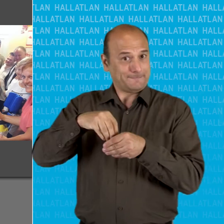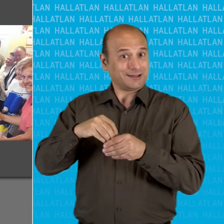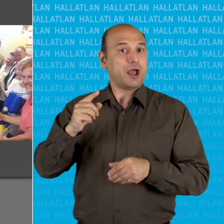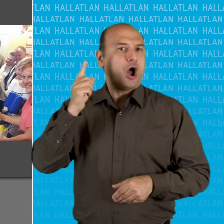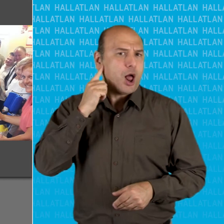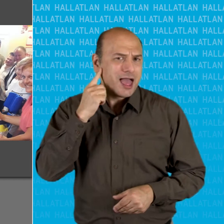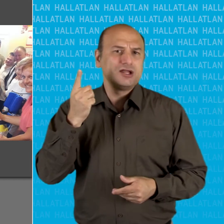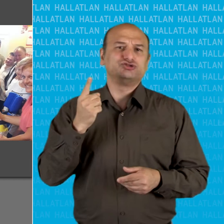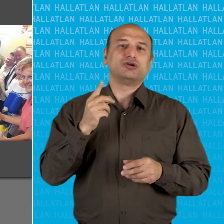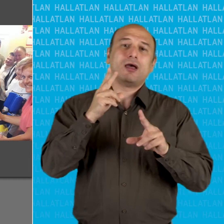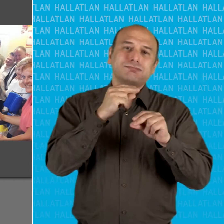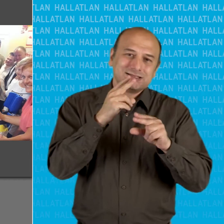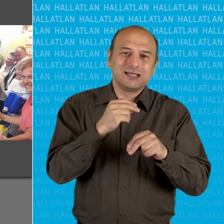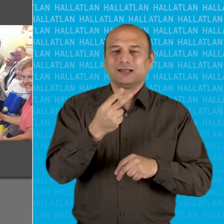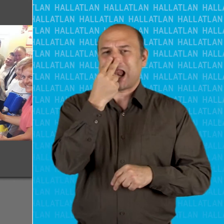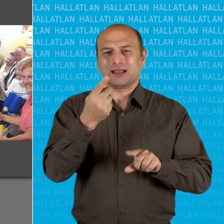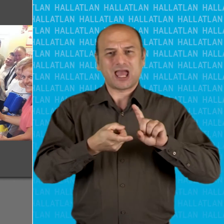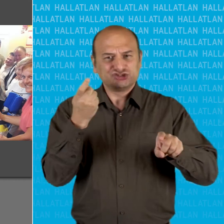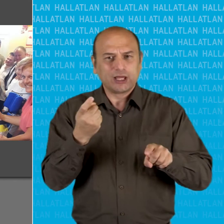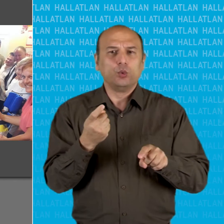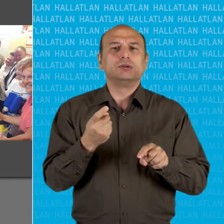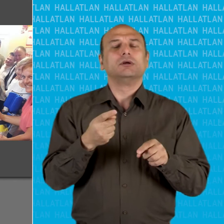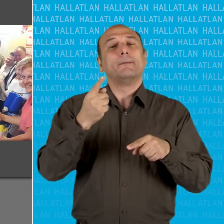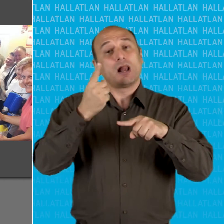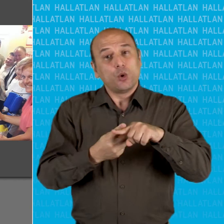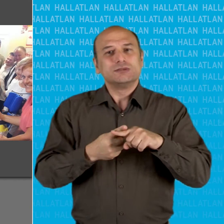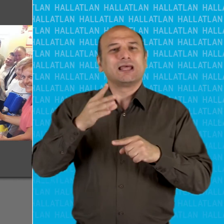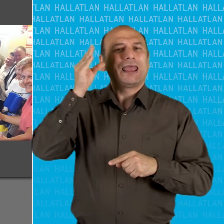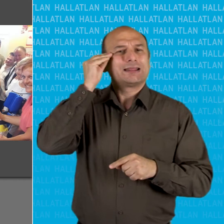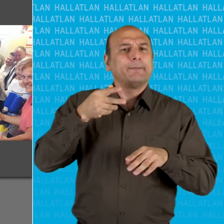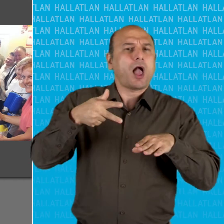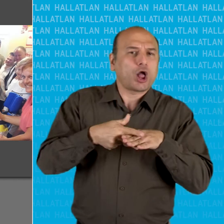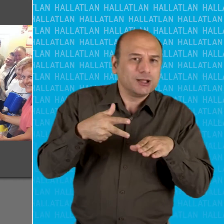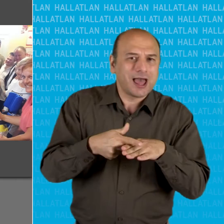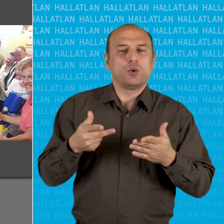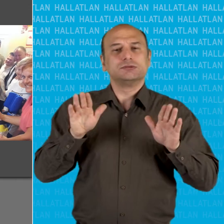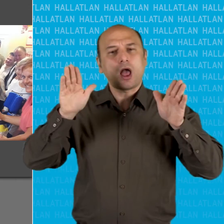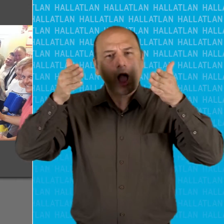hallás, beszéd, és látássérültjeit, az értelmileg akadályozottakat,